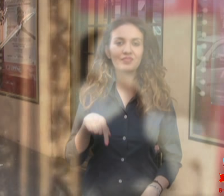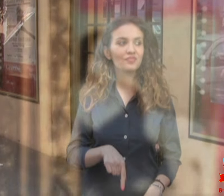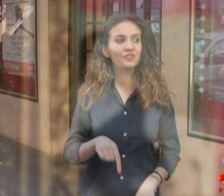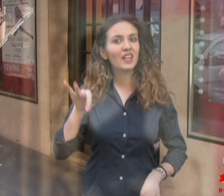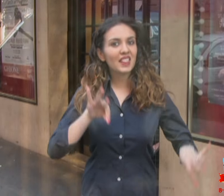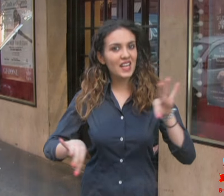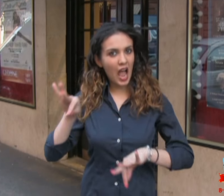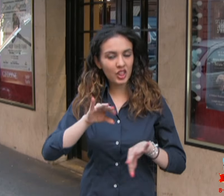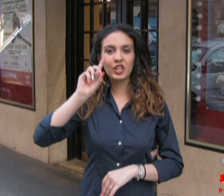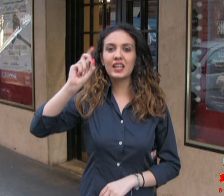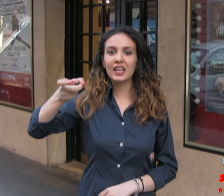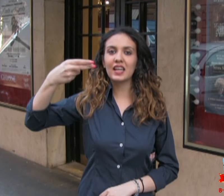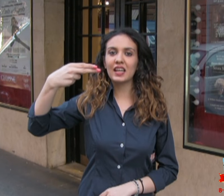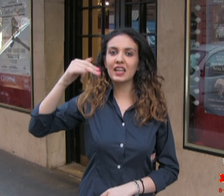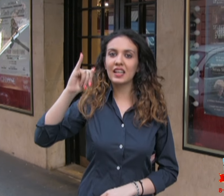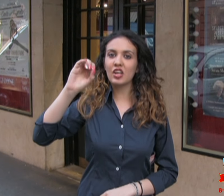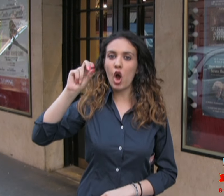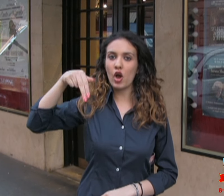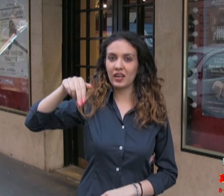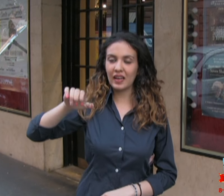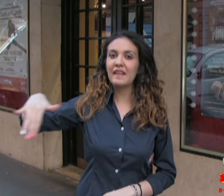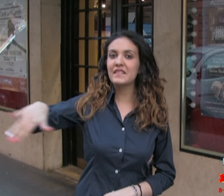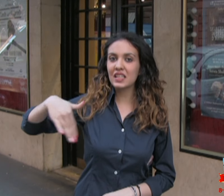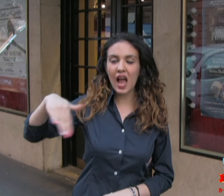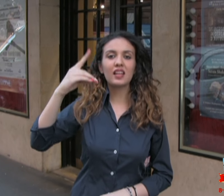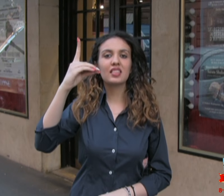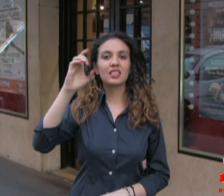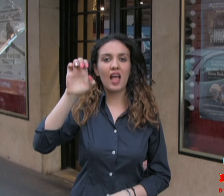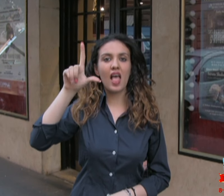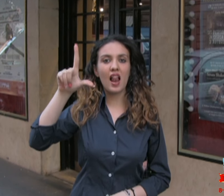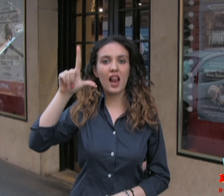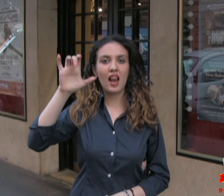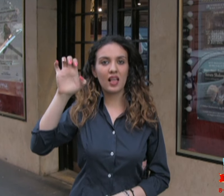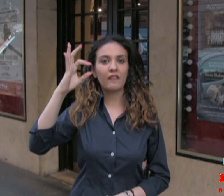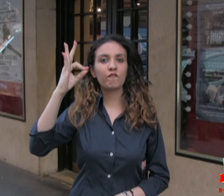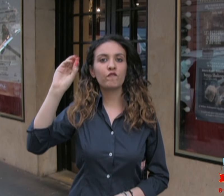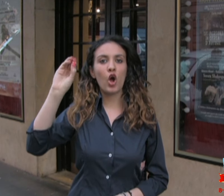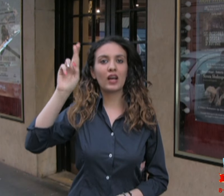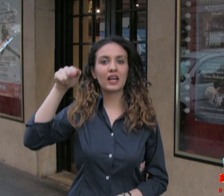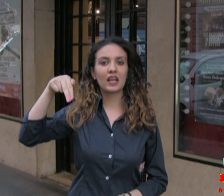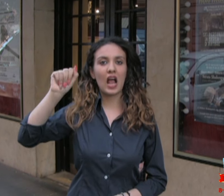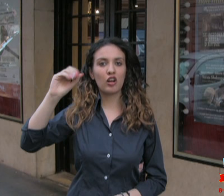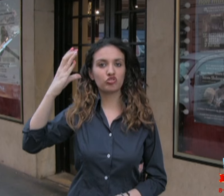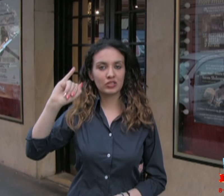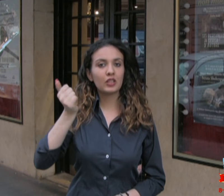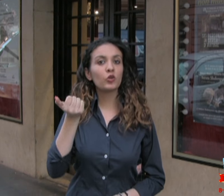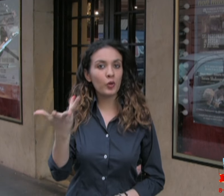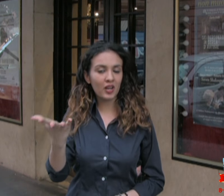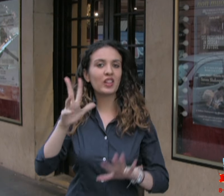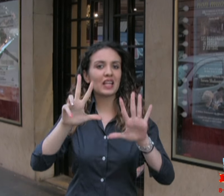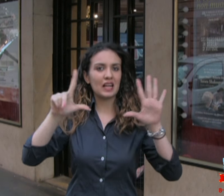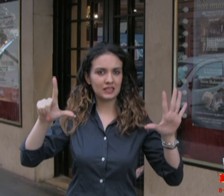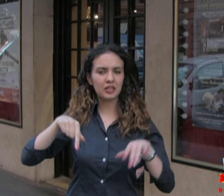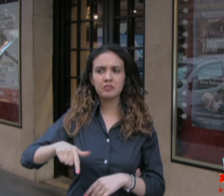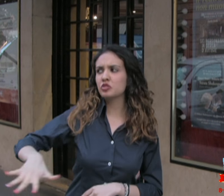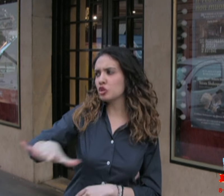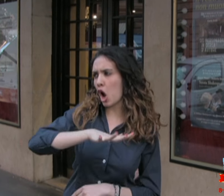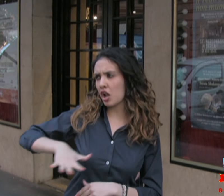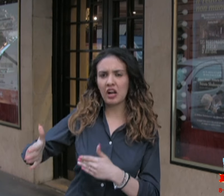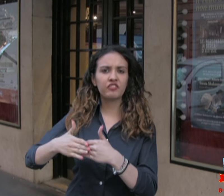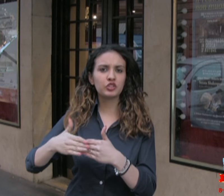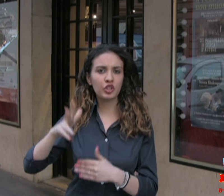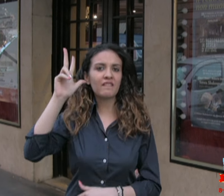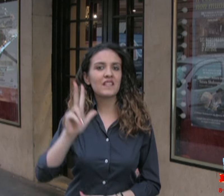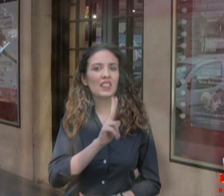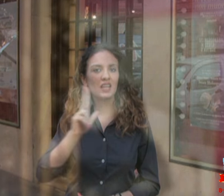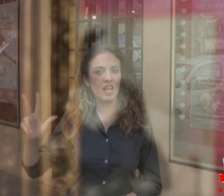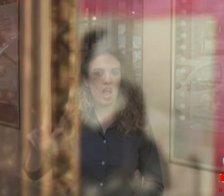Il Teatro Ghione si trova in via delle Fornaci n. 37 vicino alla zona del Vaticano (Roma)